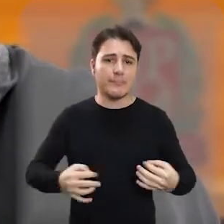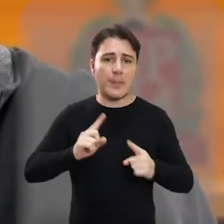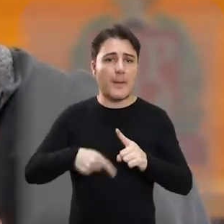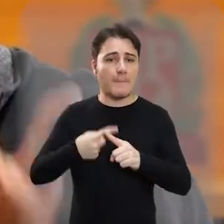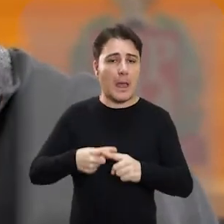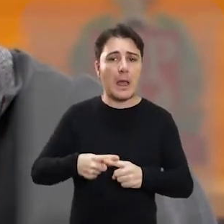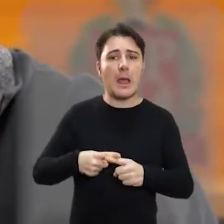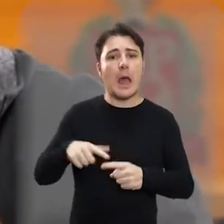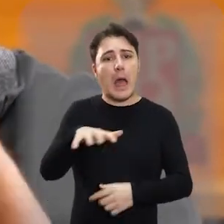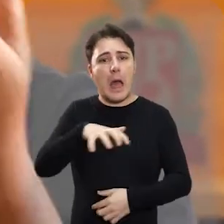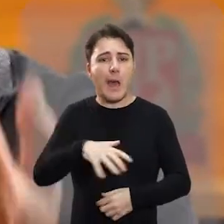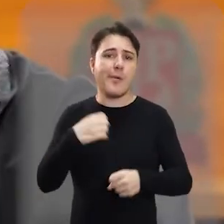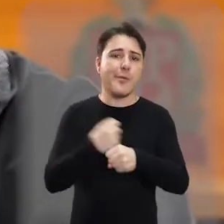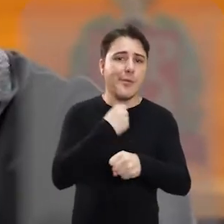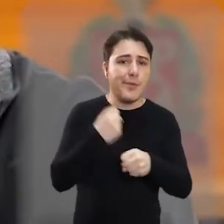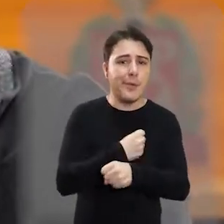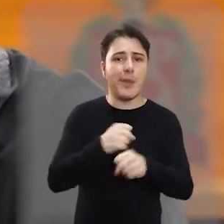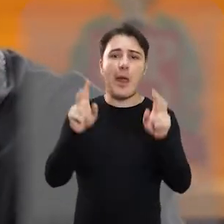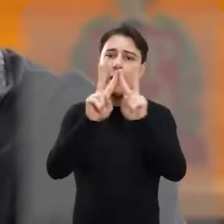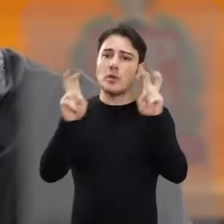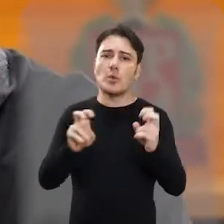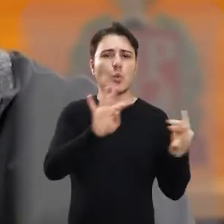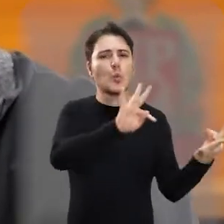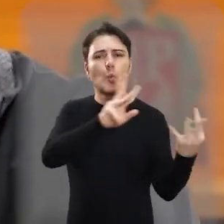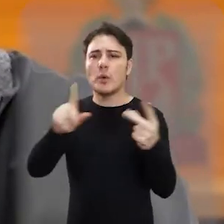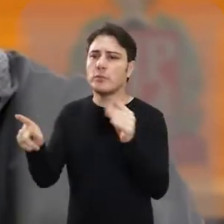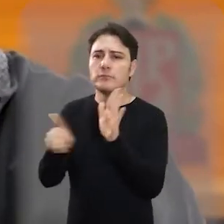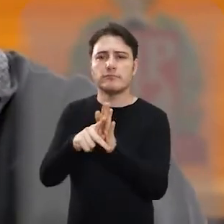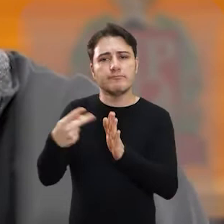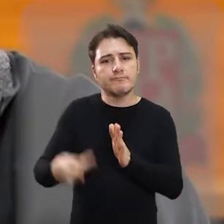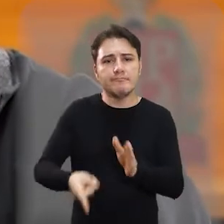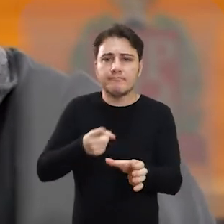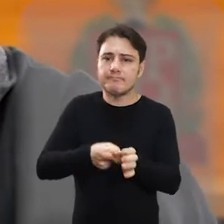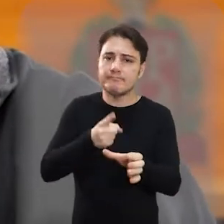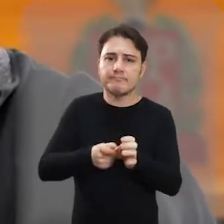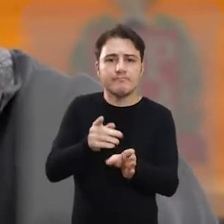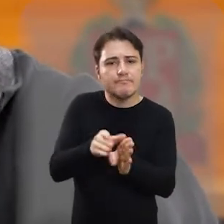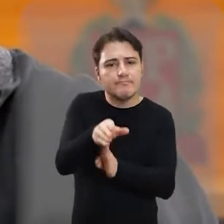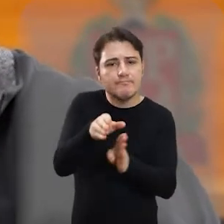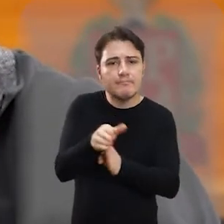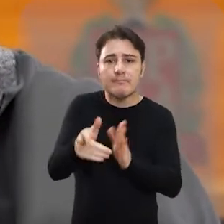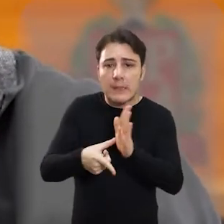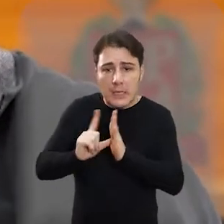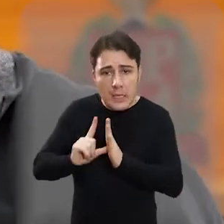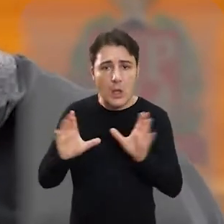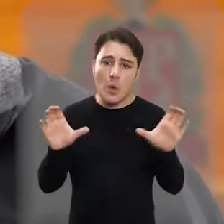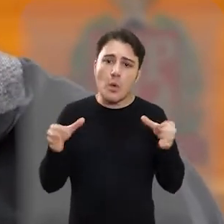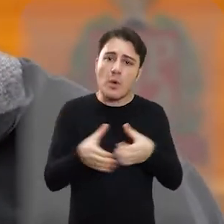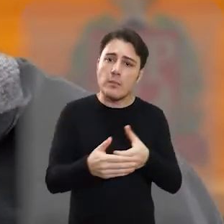e assim é a parte de obras, tudo que norteia a cidade tem que ter os pareceres das comissões,